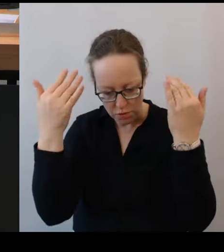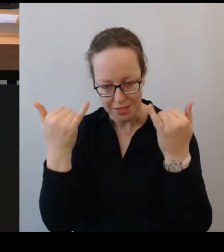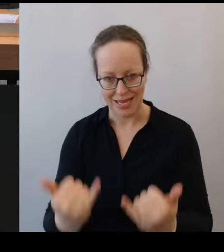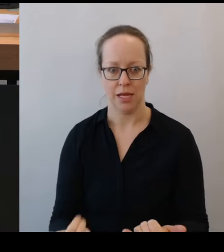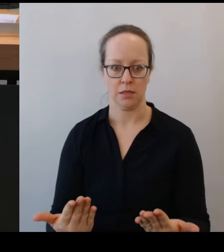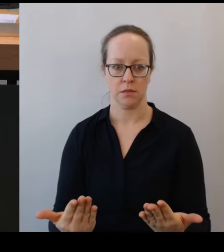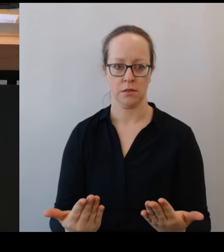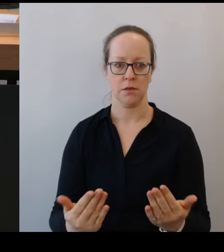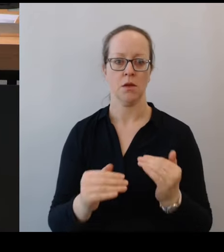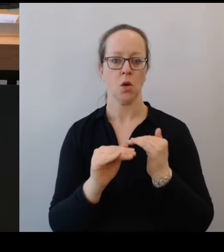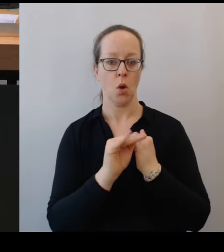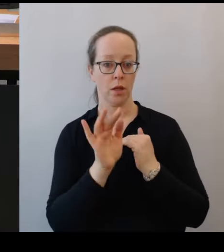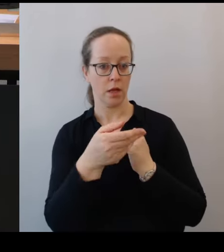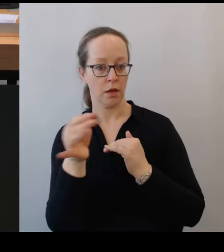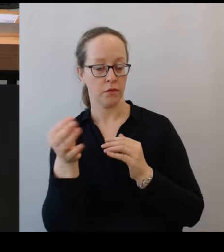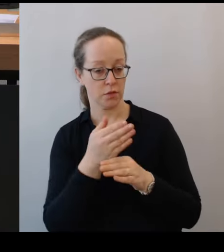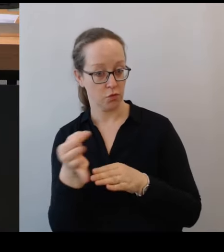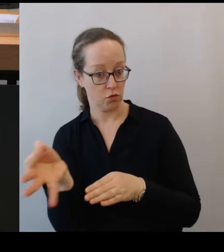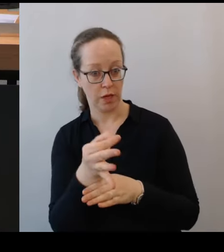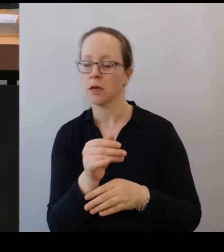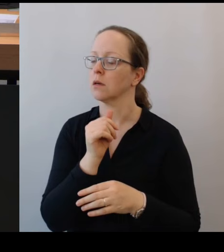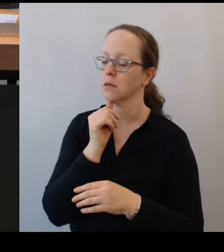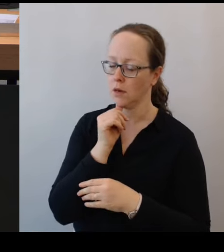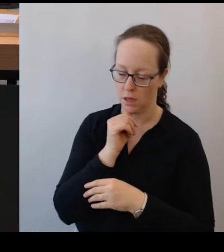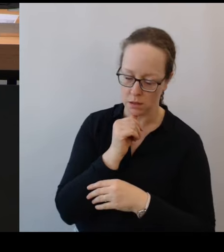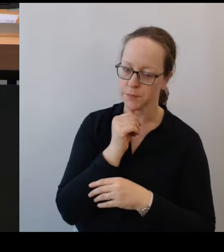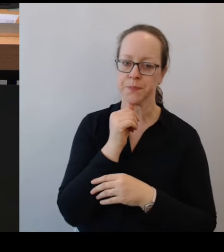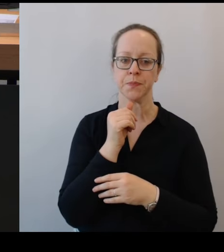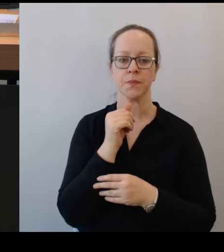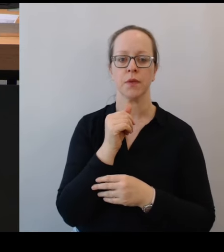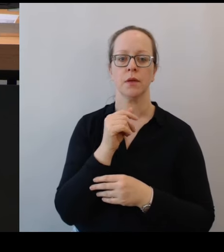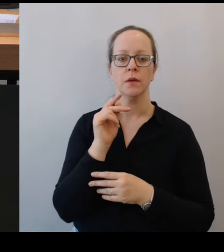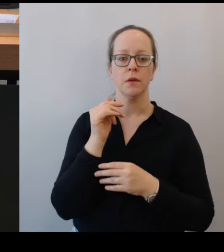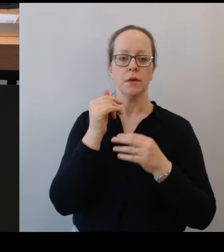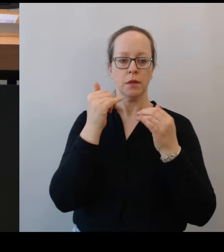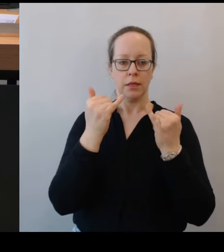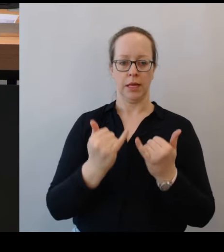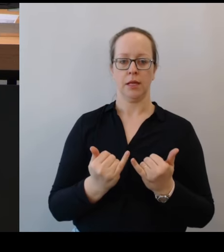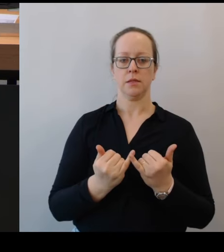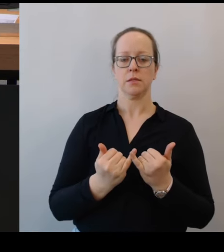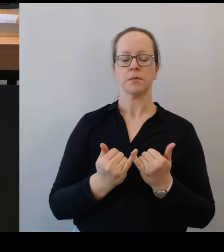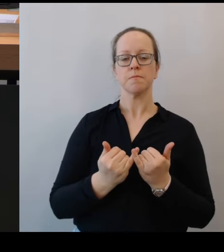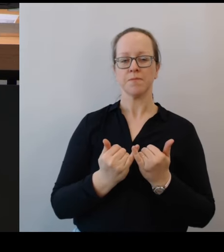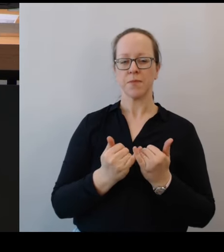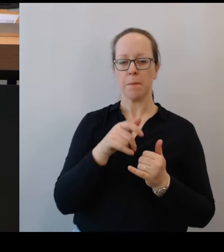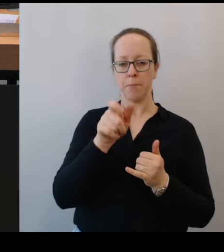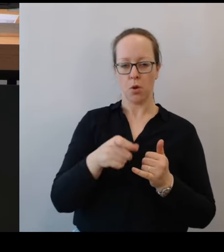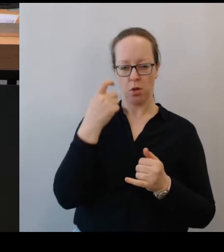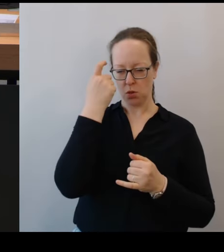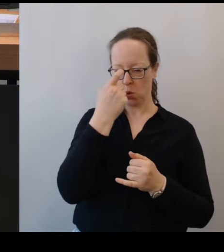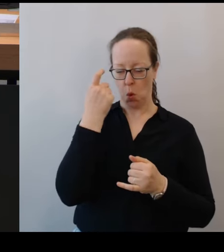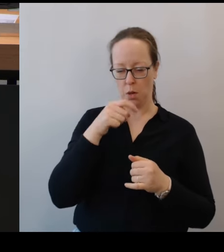Sorgen der Bürger ernst nehmen. Bedeuten die Sorgen derer endlich ernst zu nehmen, die von der AfD und ihrem Neonazi